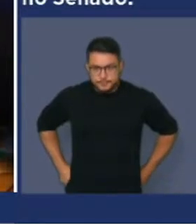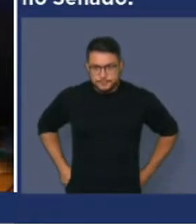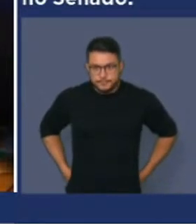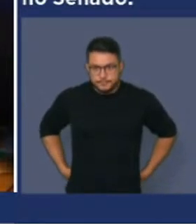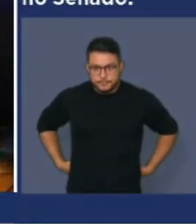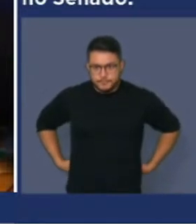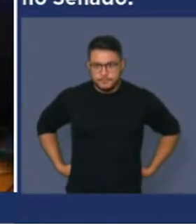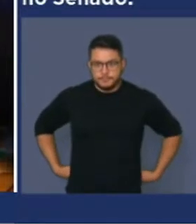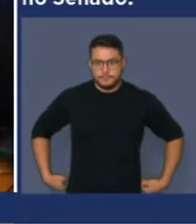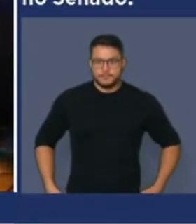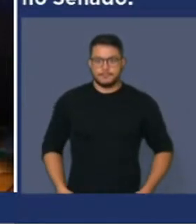PRESIDENTE... NÓS QUEREMOS ORIENTAR O VOTO FAVORÁVEL AO